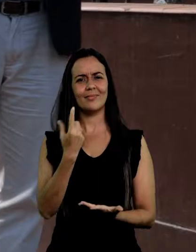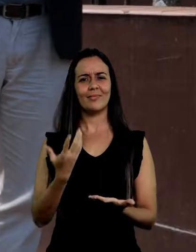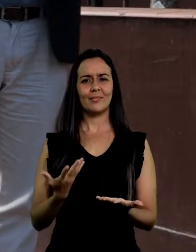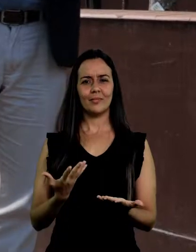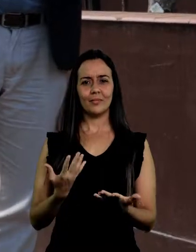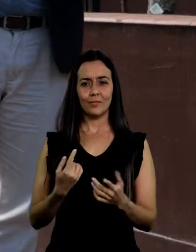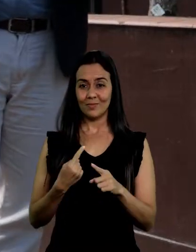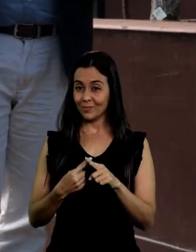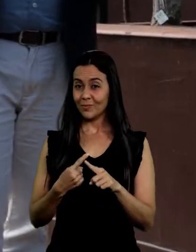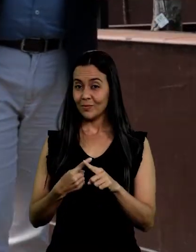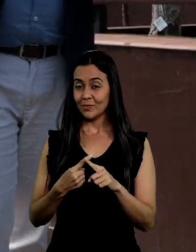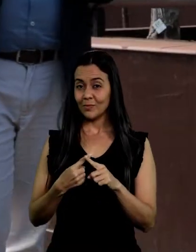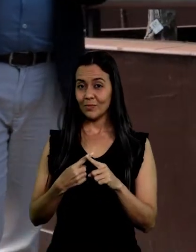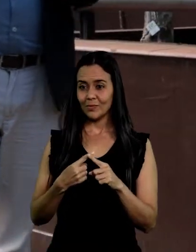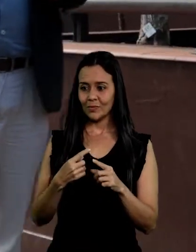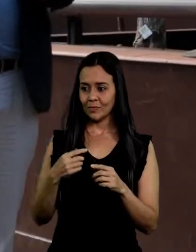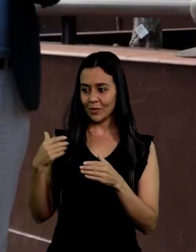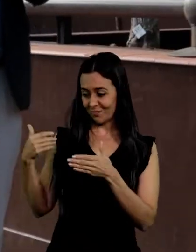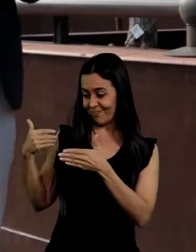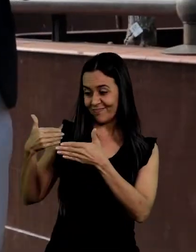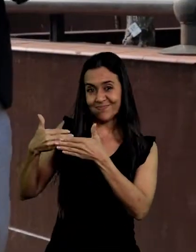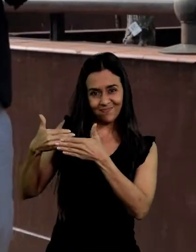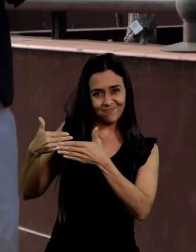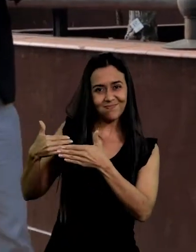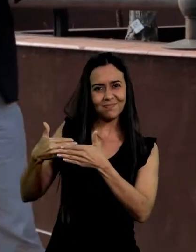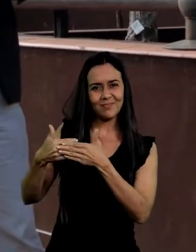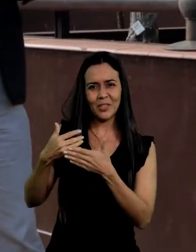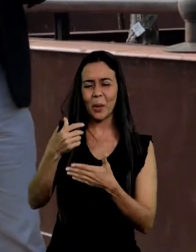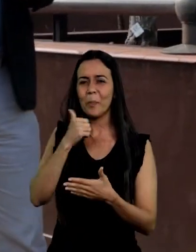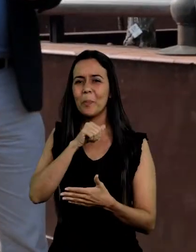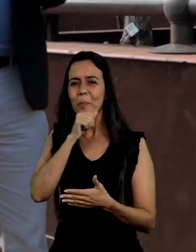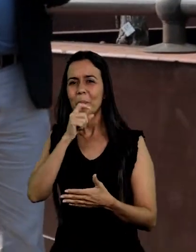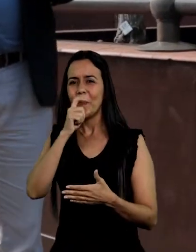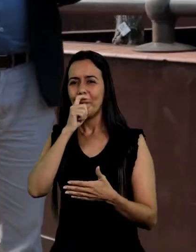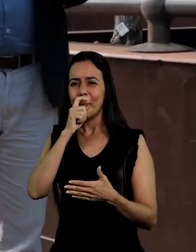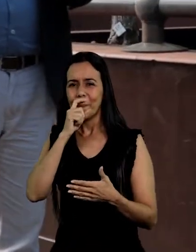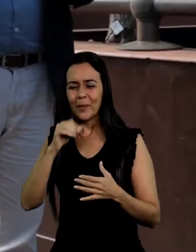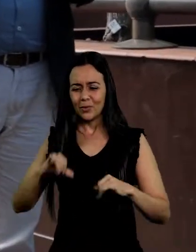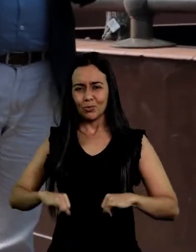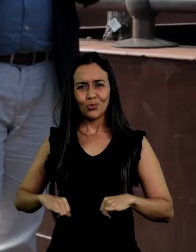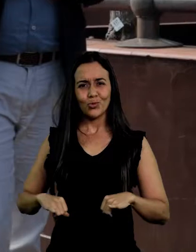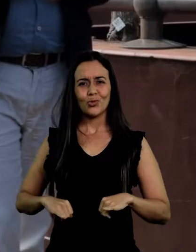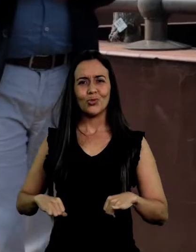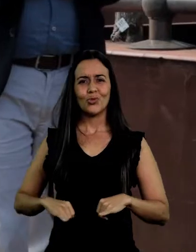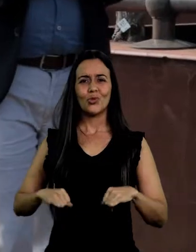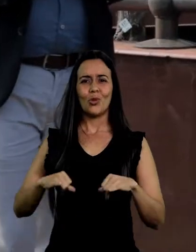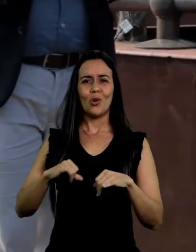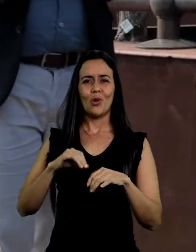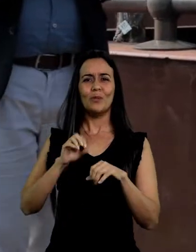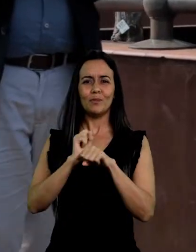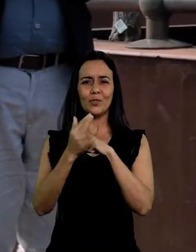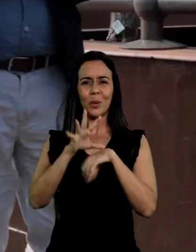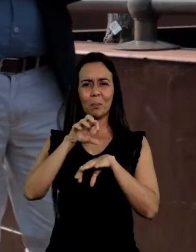E você via pais sofrendo, os filhos longe, pessoas de idade isoladas em casa, né?